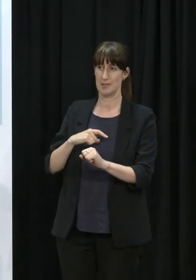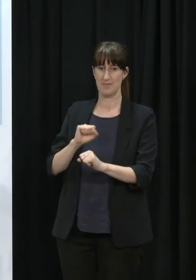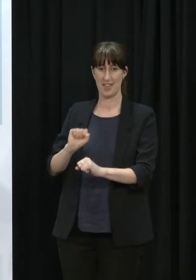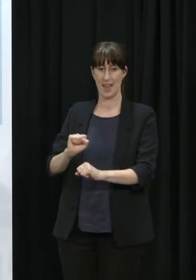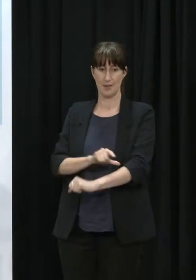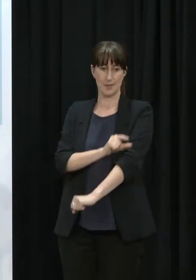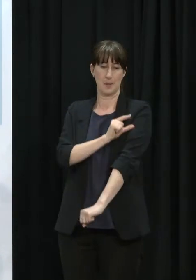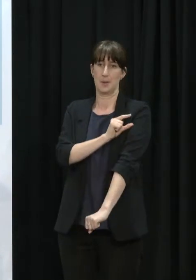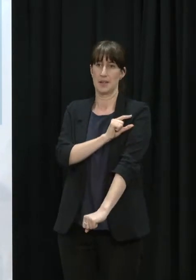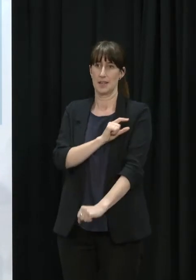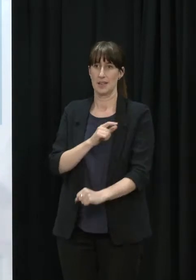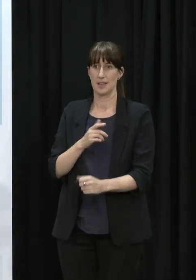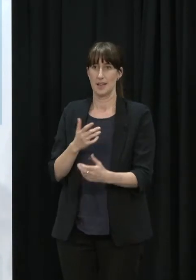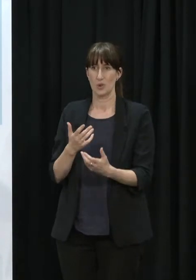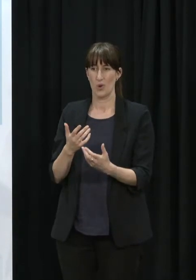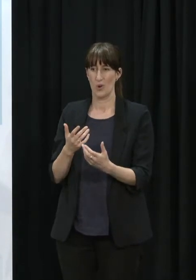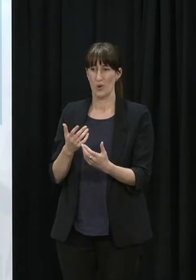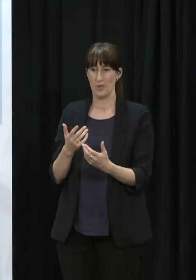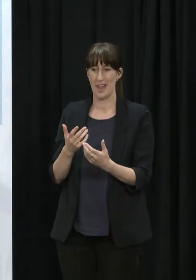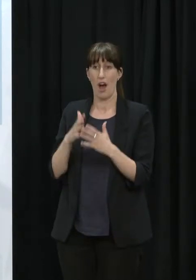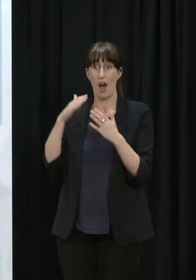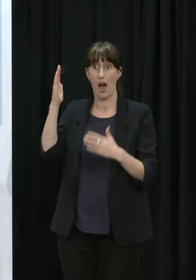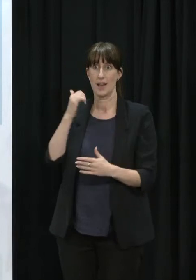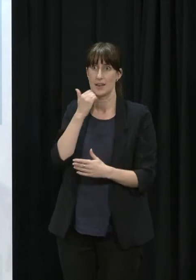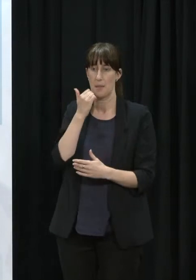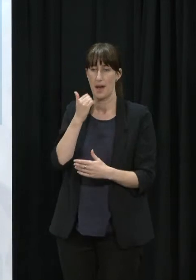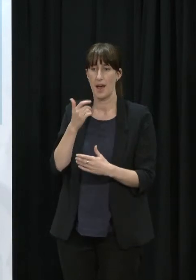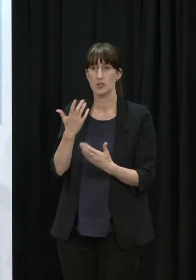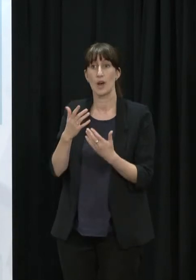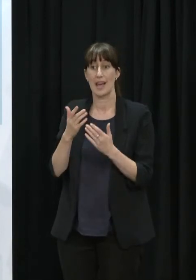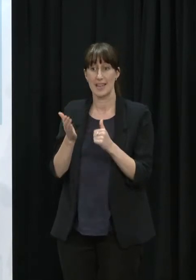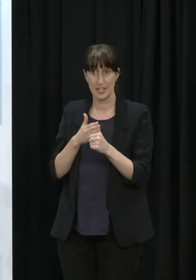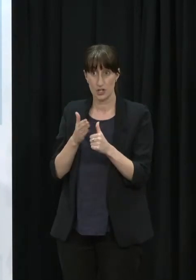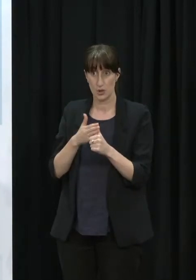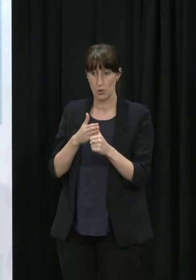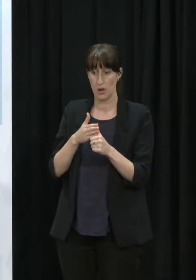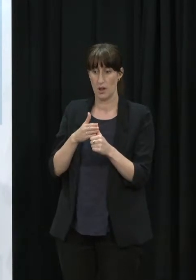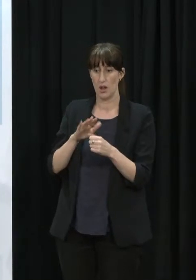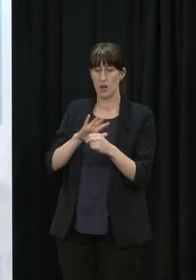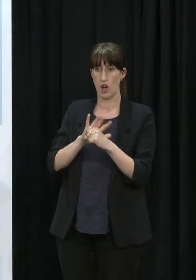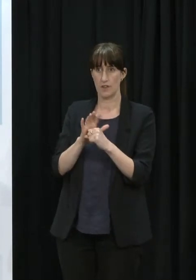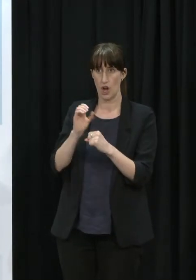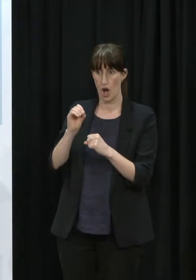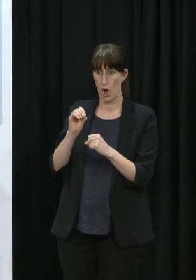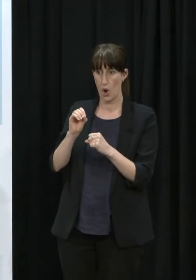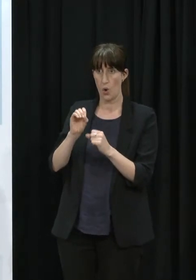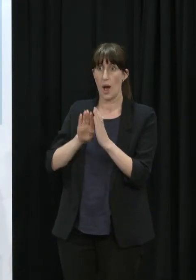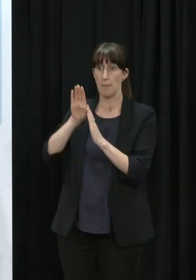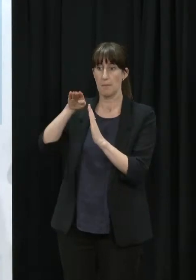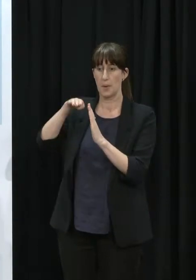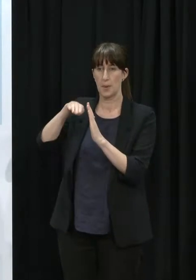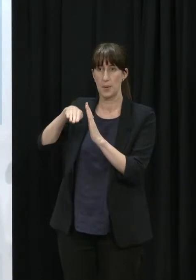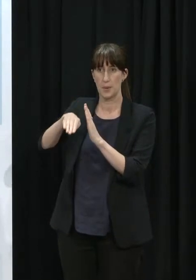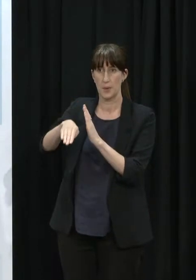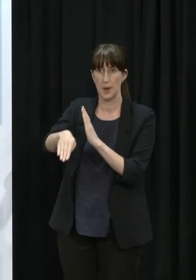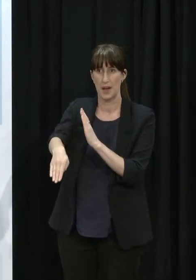reira whai mate mate maori me